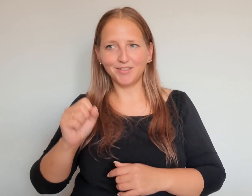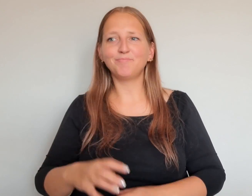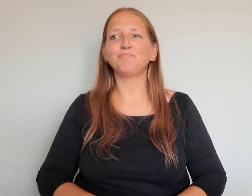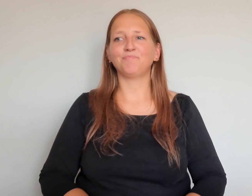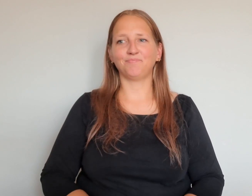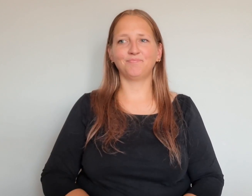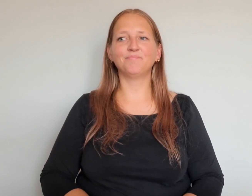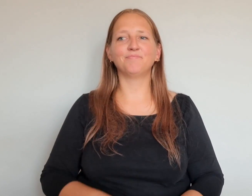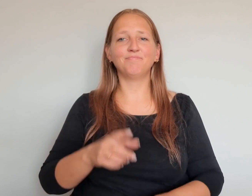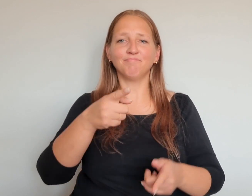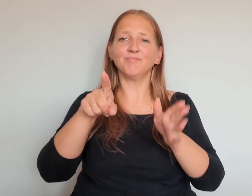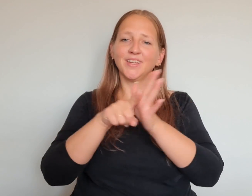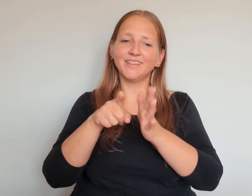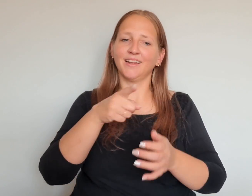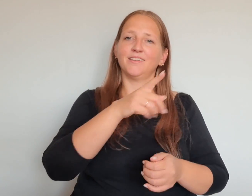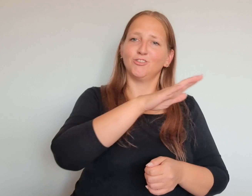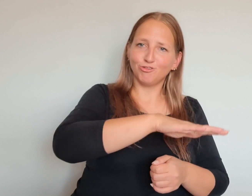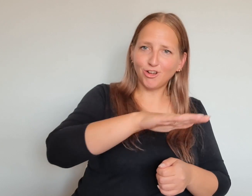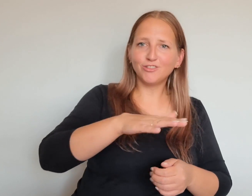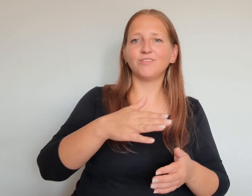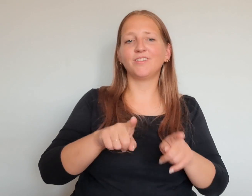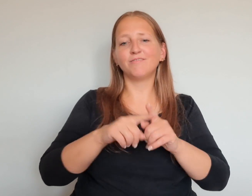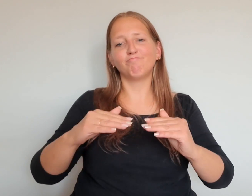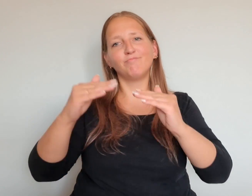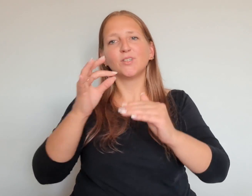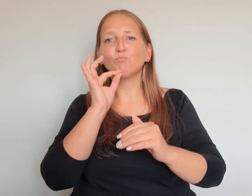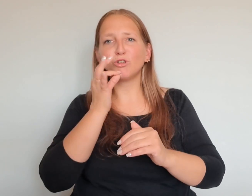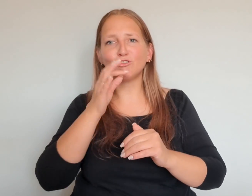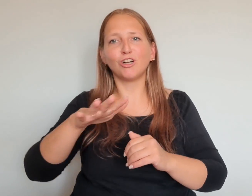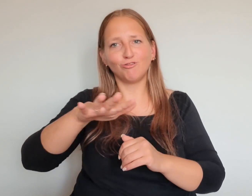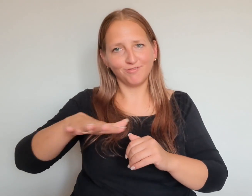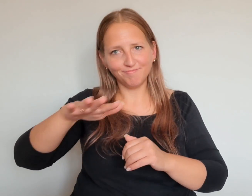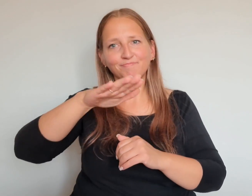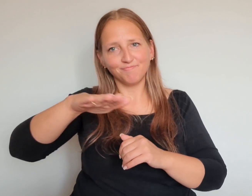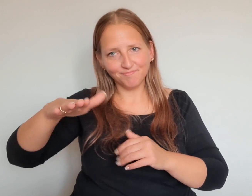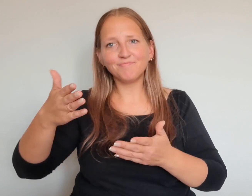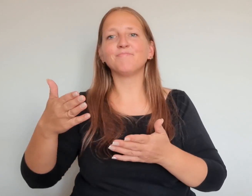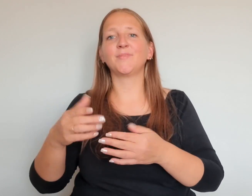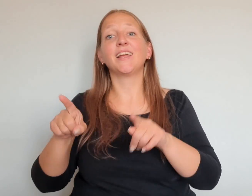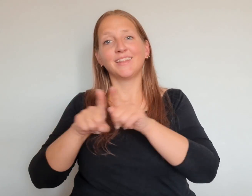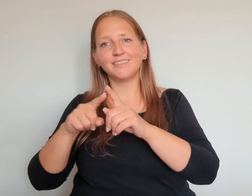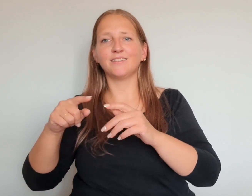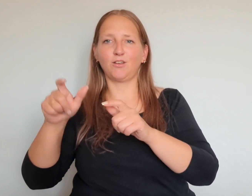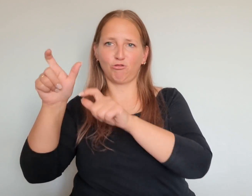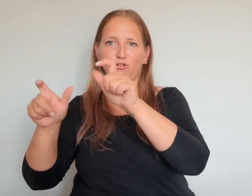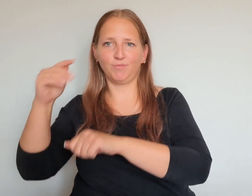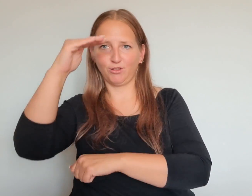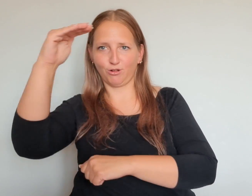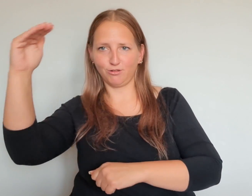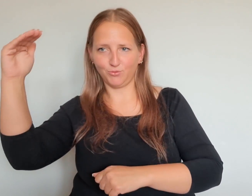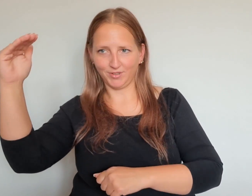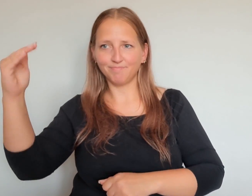Ten cykl przeznaczony jest dla dzieci, młodzieży i dorosłych.